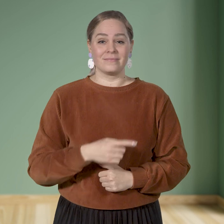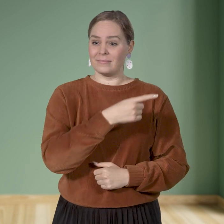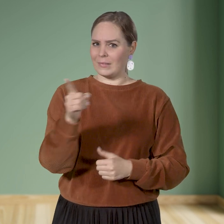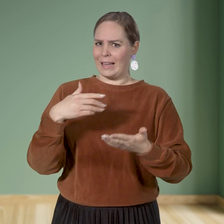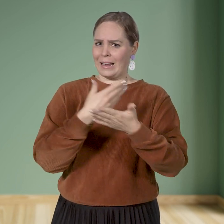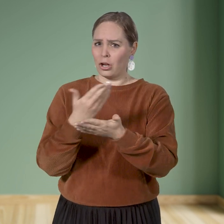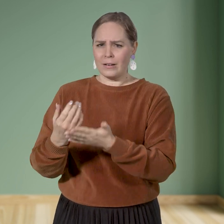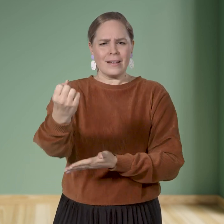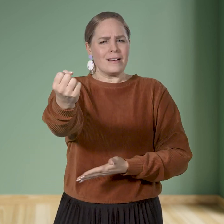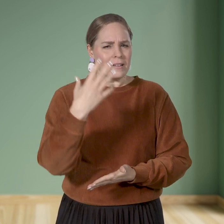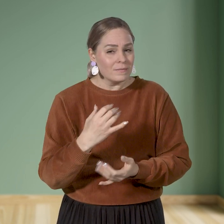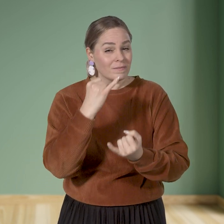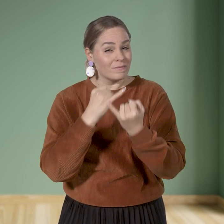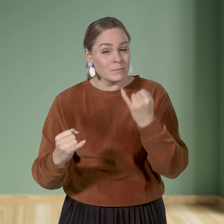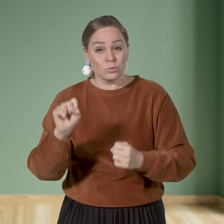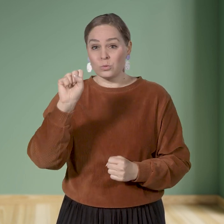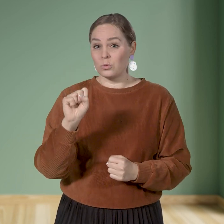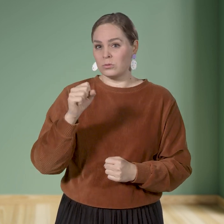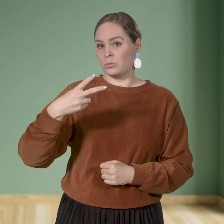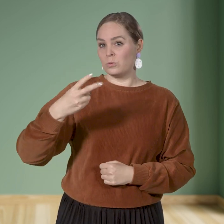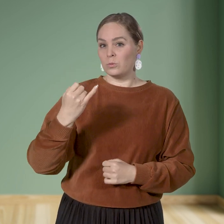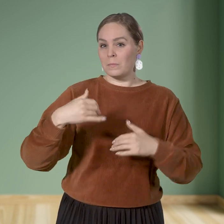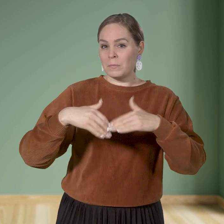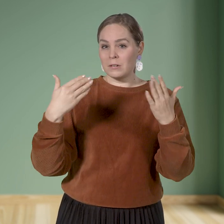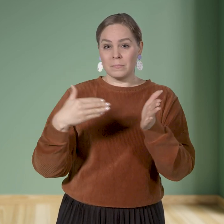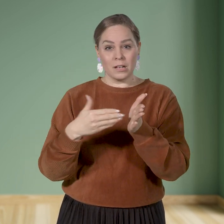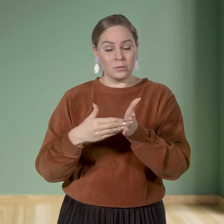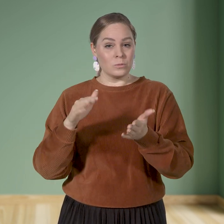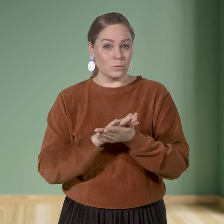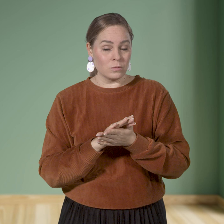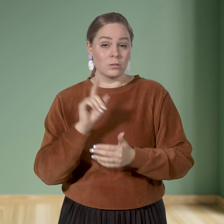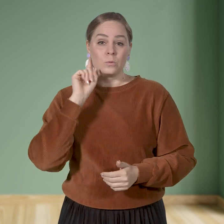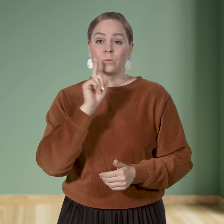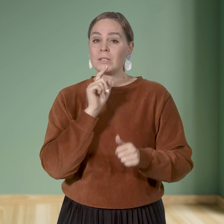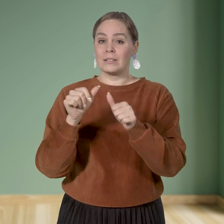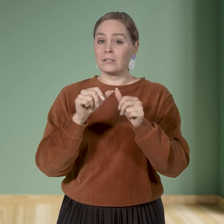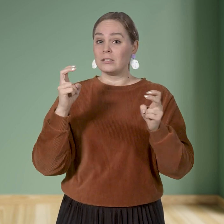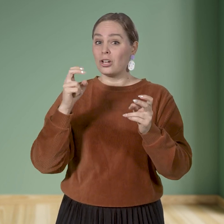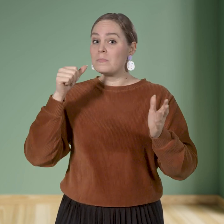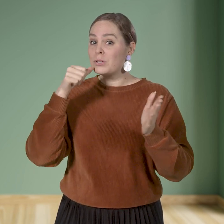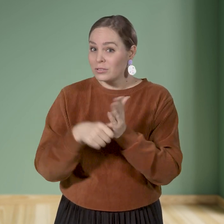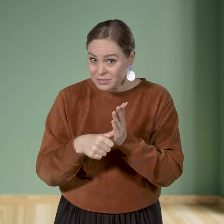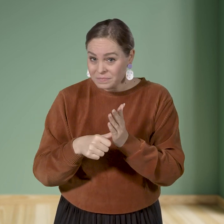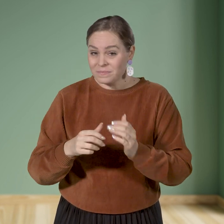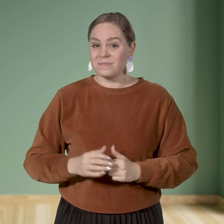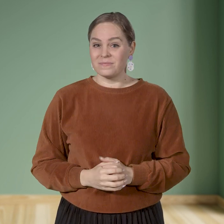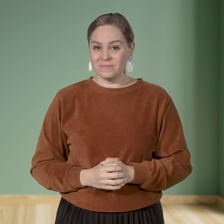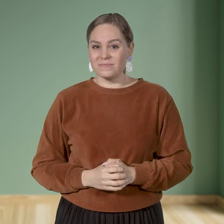Ehdotukset tulee lähettää viim. su 26.11. mennessä osoitteeseen: kuurojenliitto@kuurojenliitto.fi.